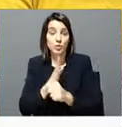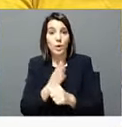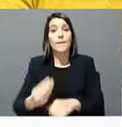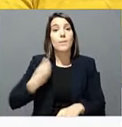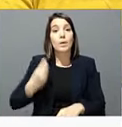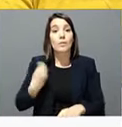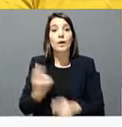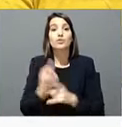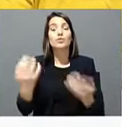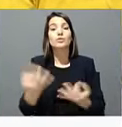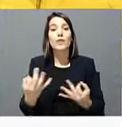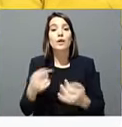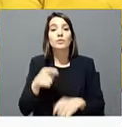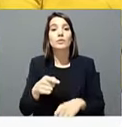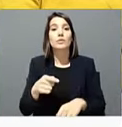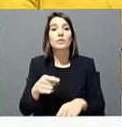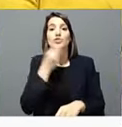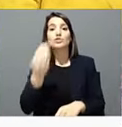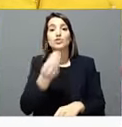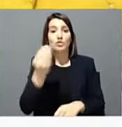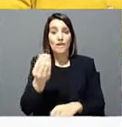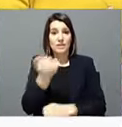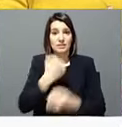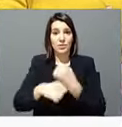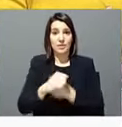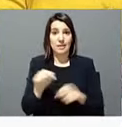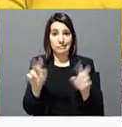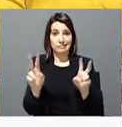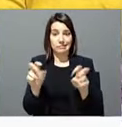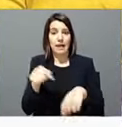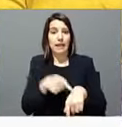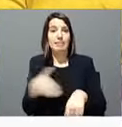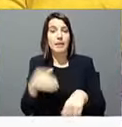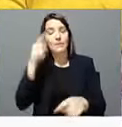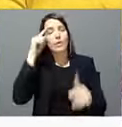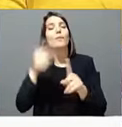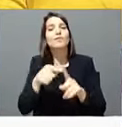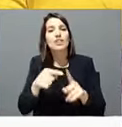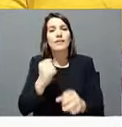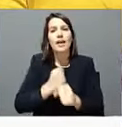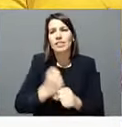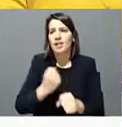o tempo destes jovens em movimento é